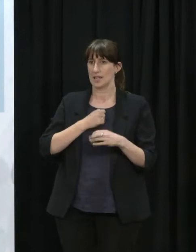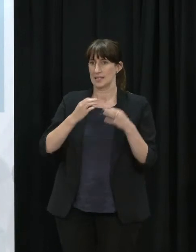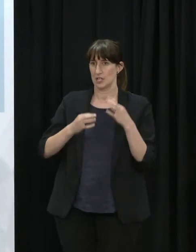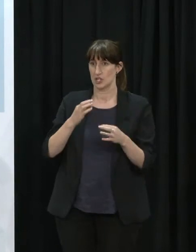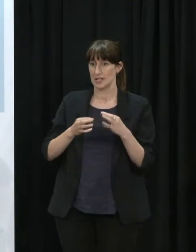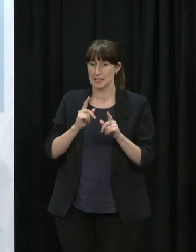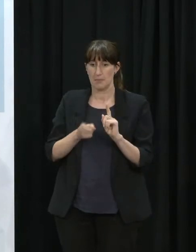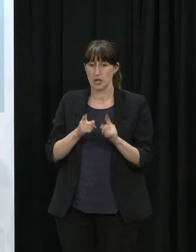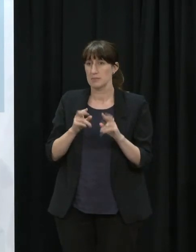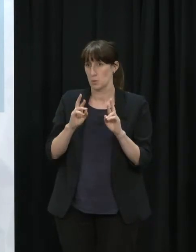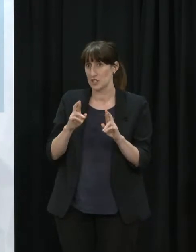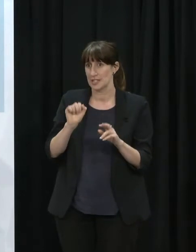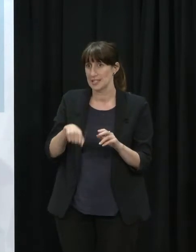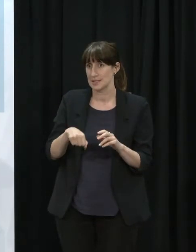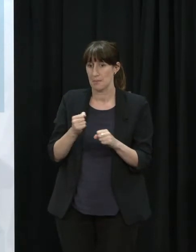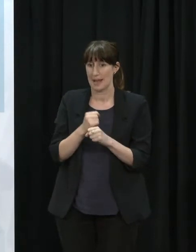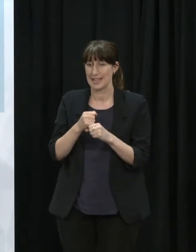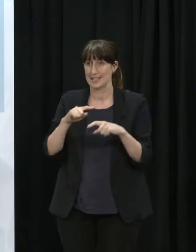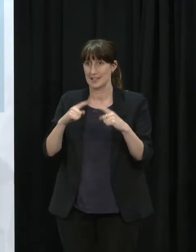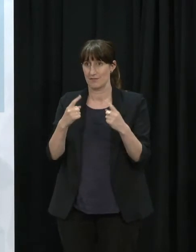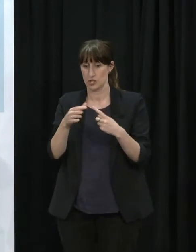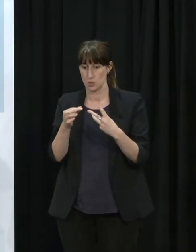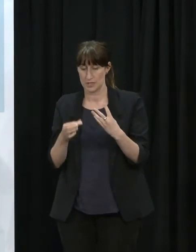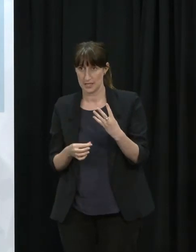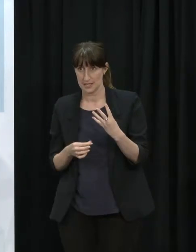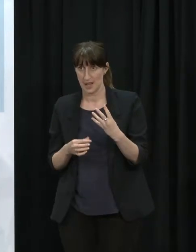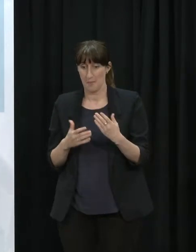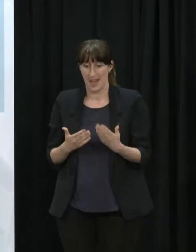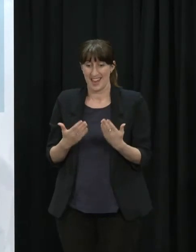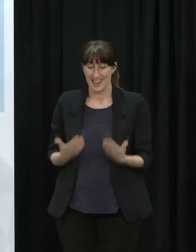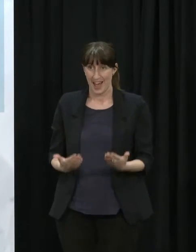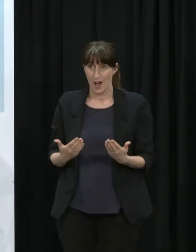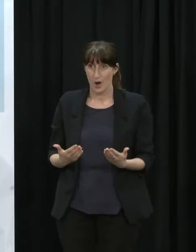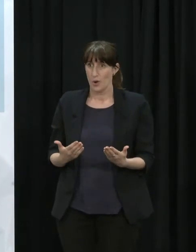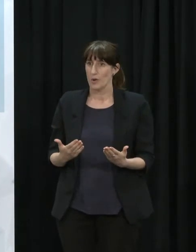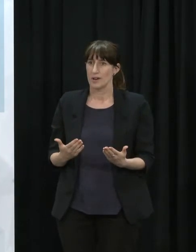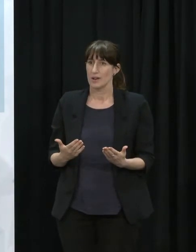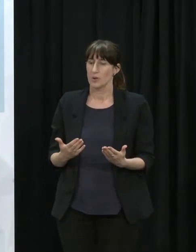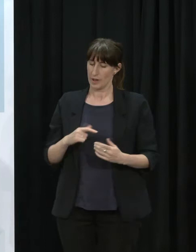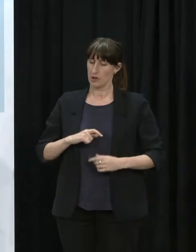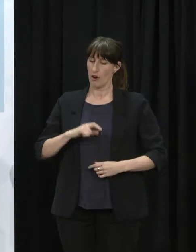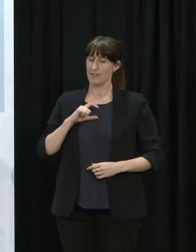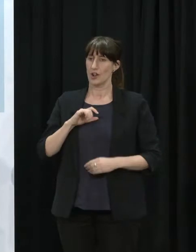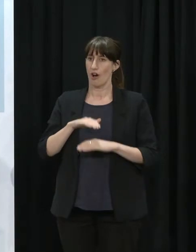Pr i ng mea katoa COVID 19, he maha tonu nga mea ka titiro koe Ka hoki mai ano ka whakaaro, "Me pai ake taatau